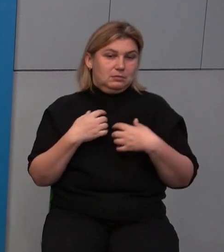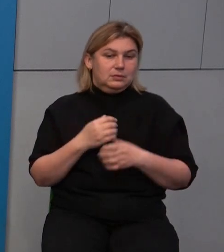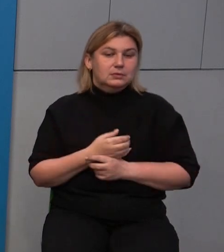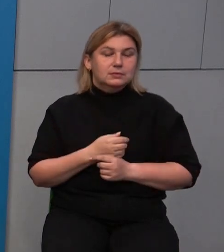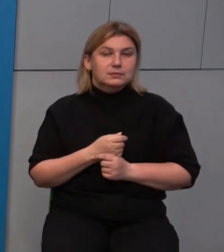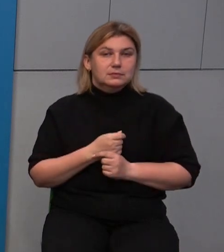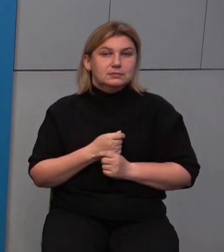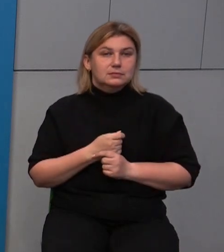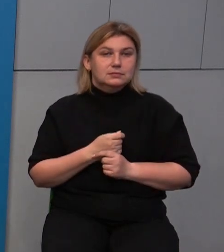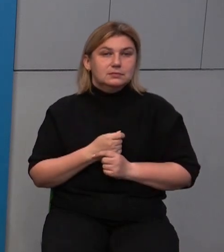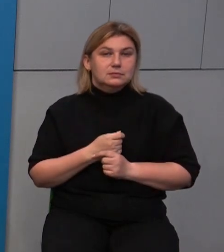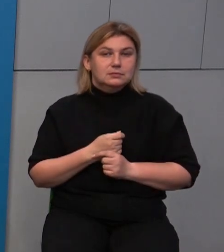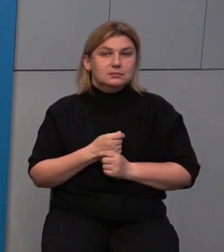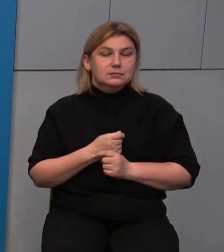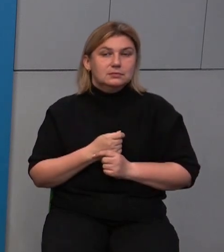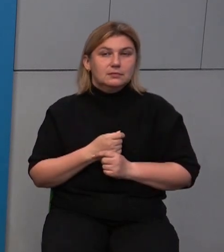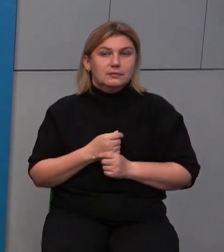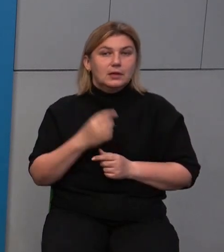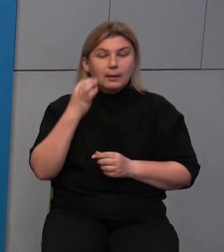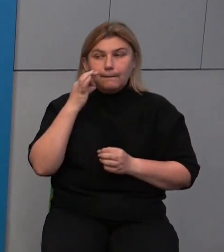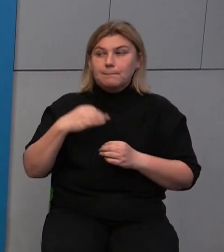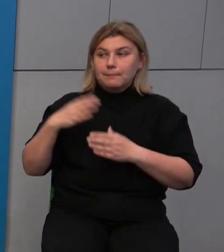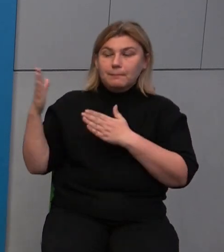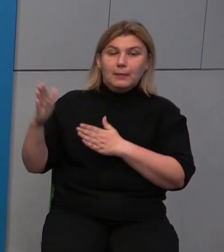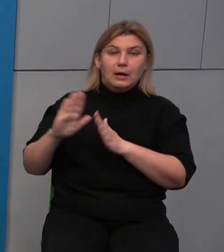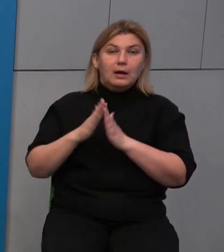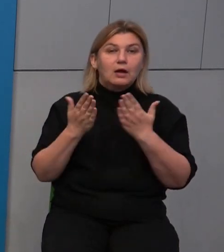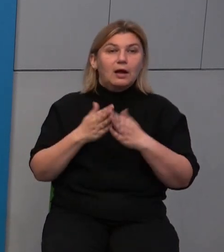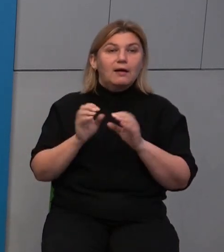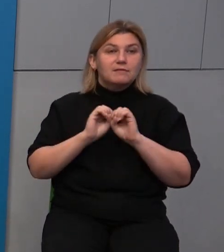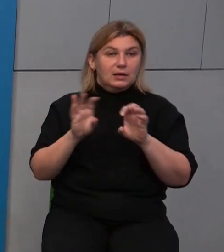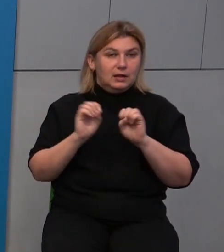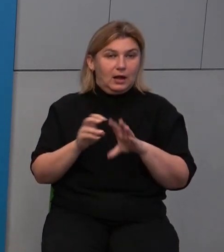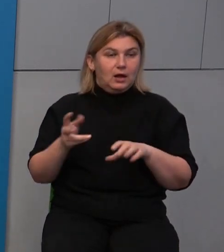W pani książce pojawia się takie wytłumaczenie, które mówi o tym,